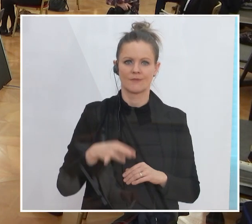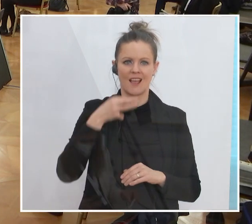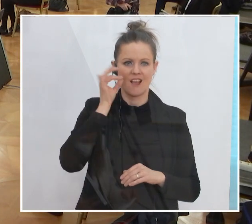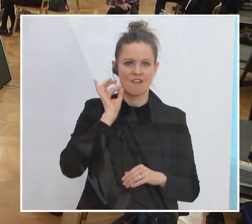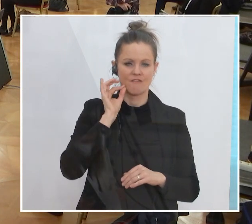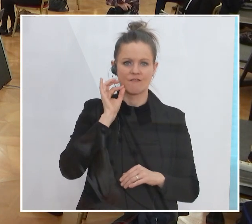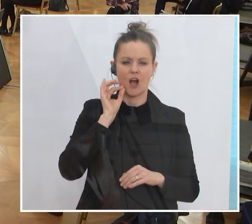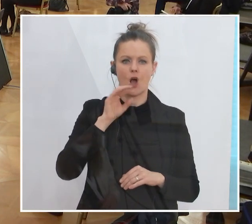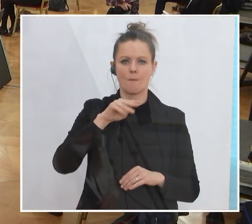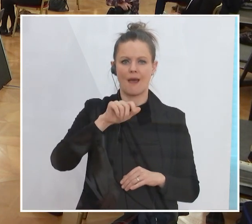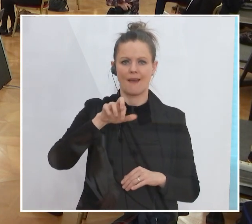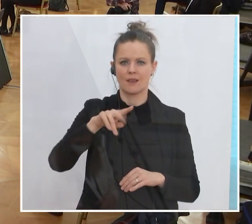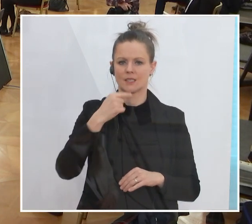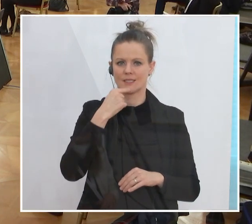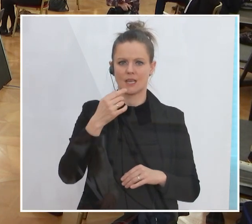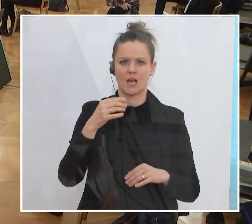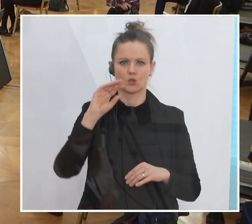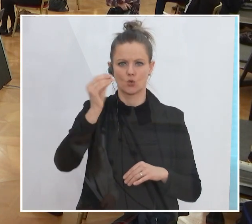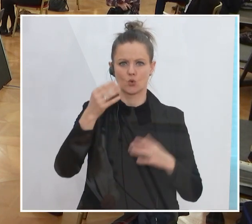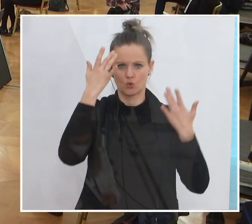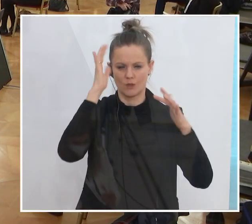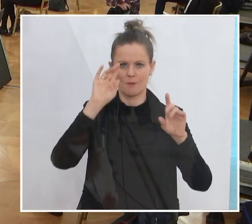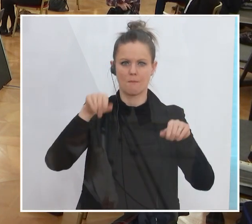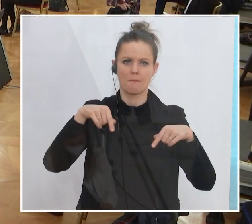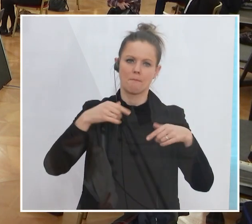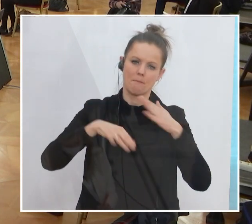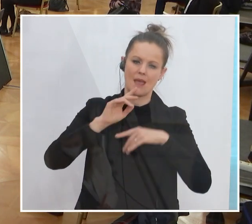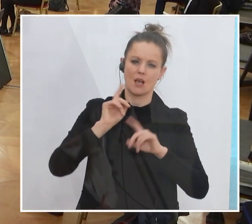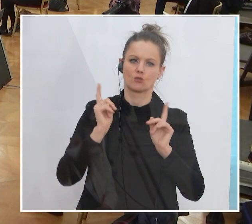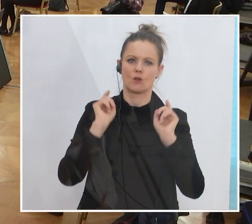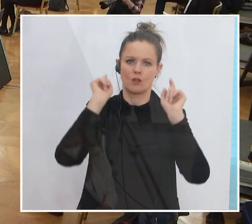dass man die Kunst und Kultur mehr ins Freie bringen soll. Was bedeutet das